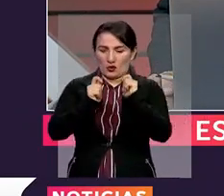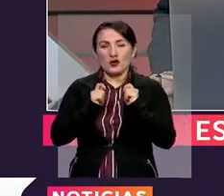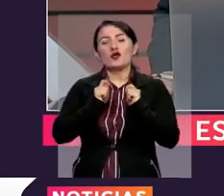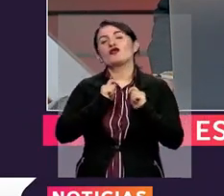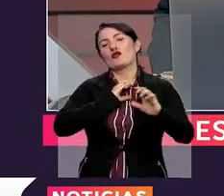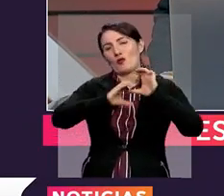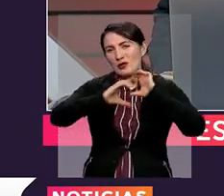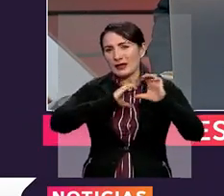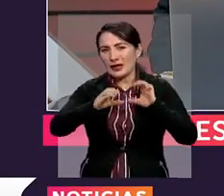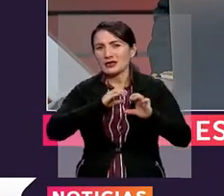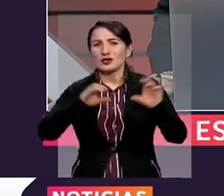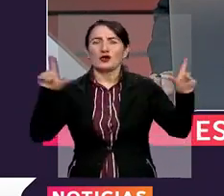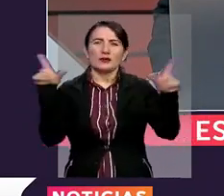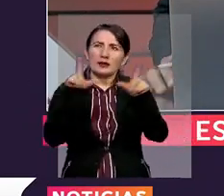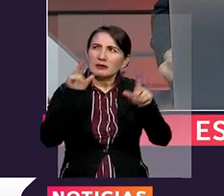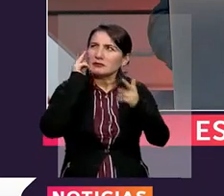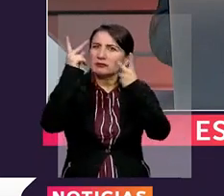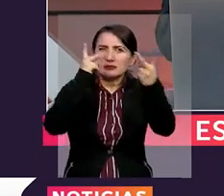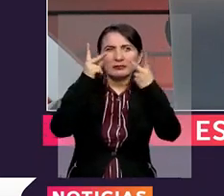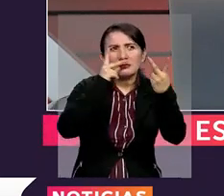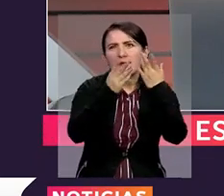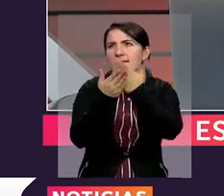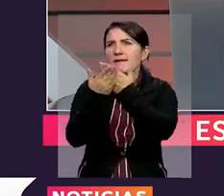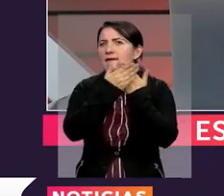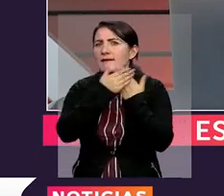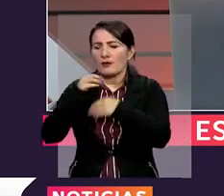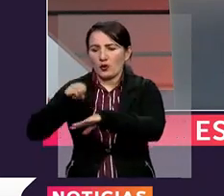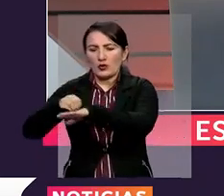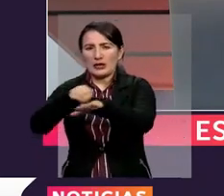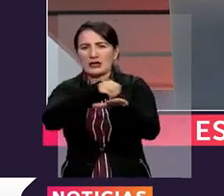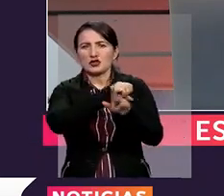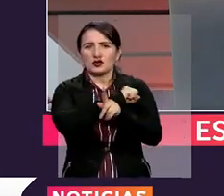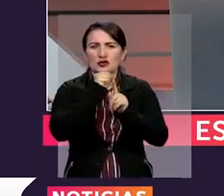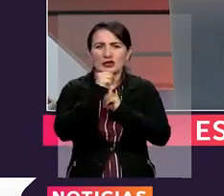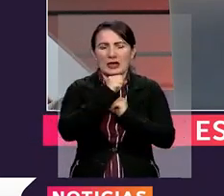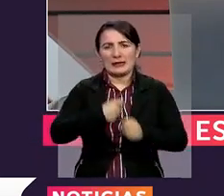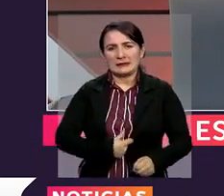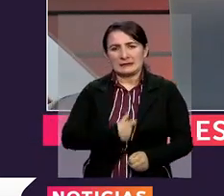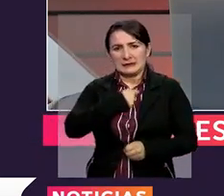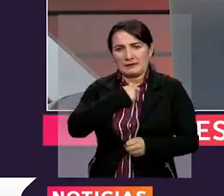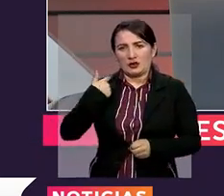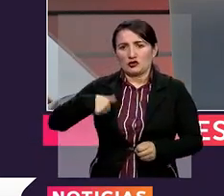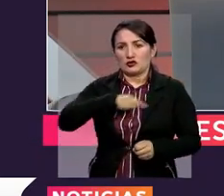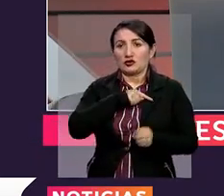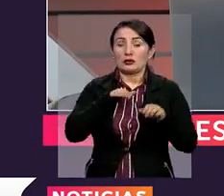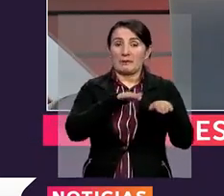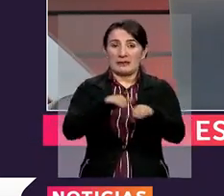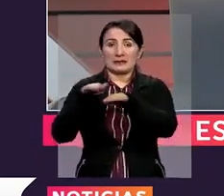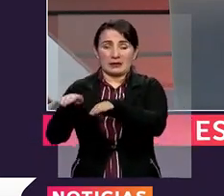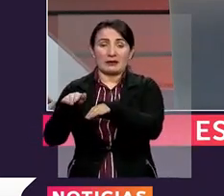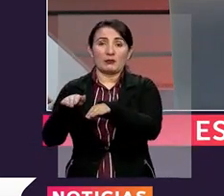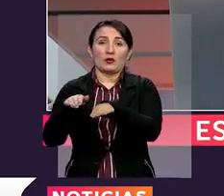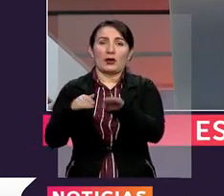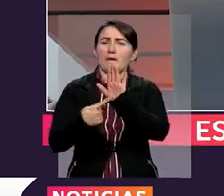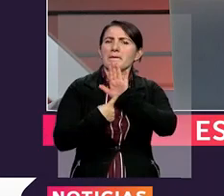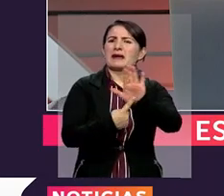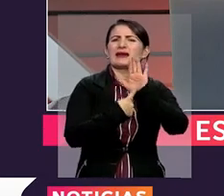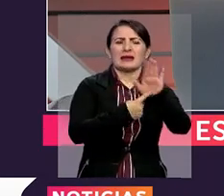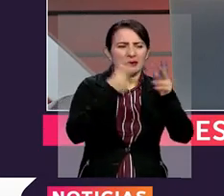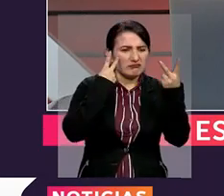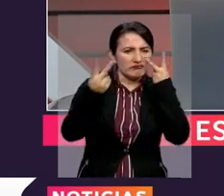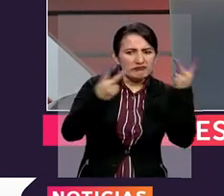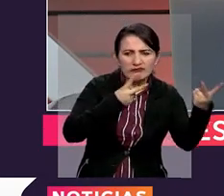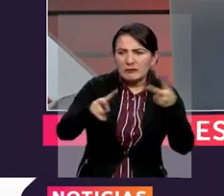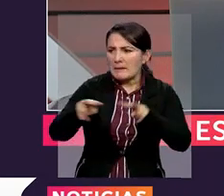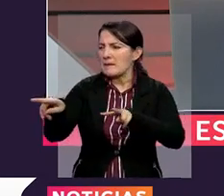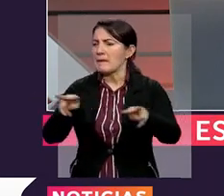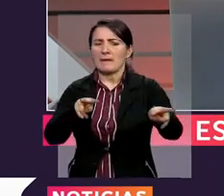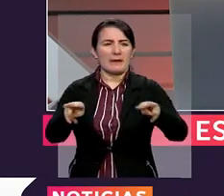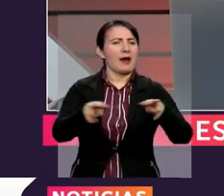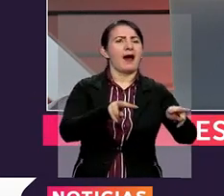DESDE EL ARTE Y OTROS LUGARES Y